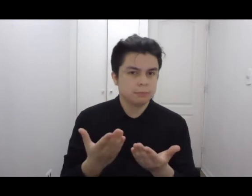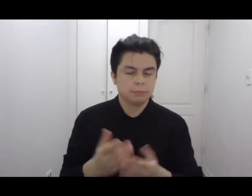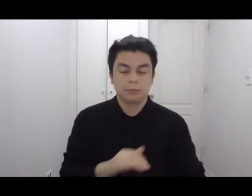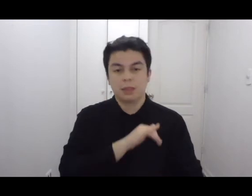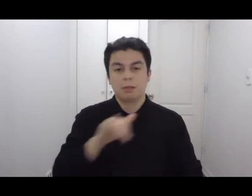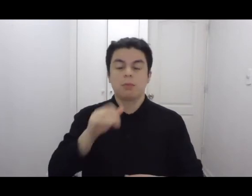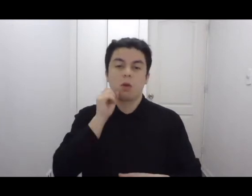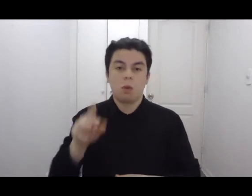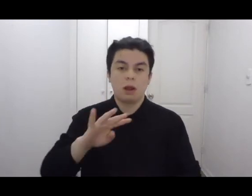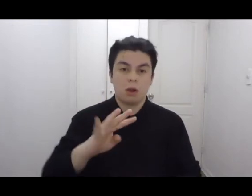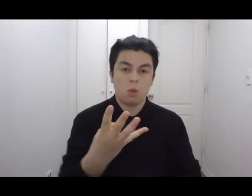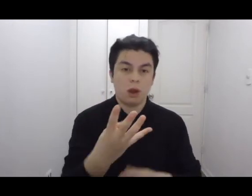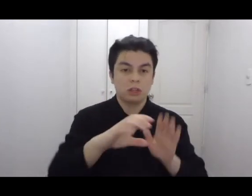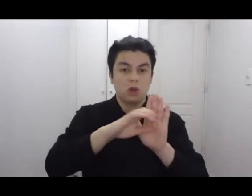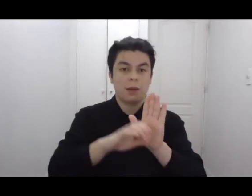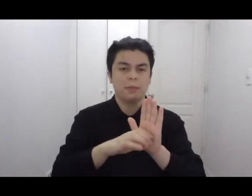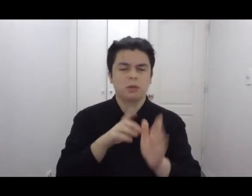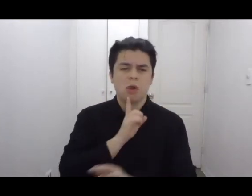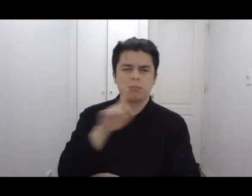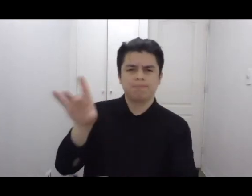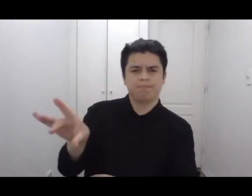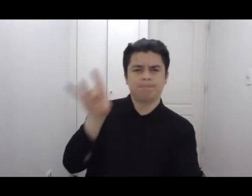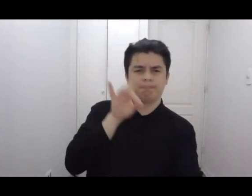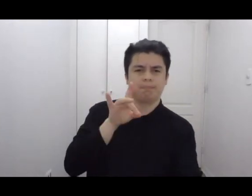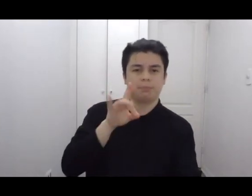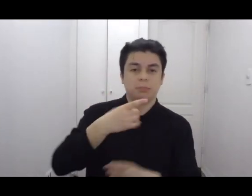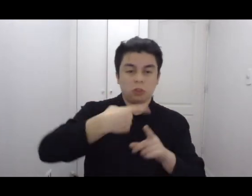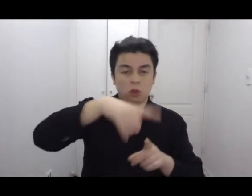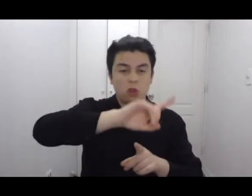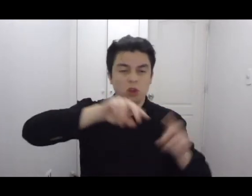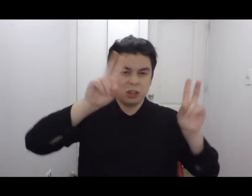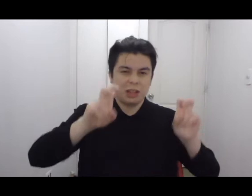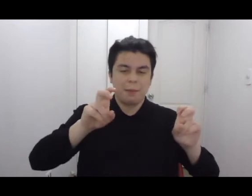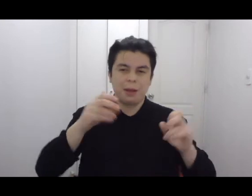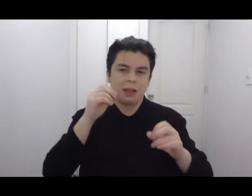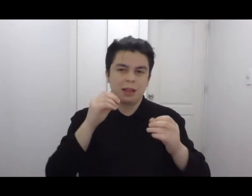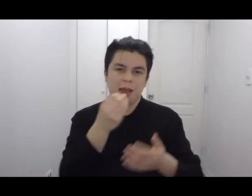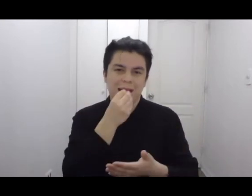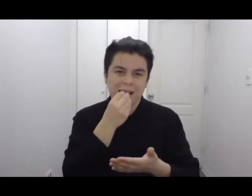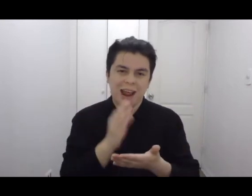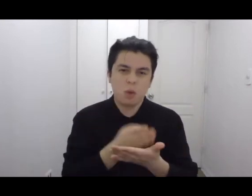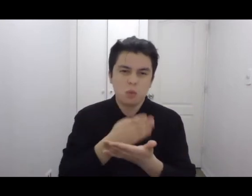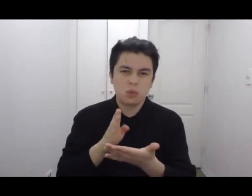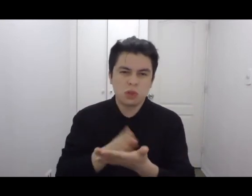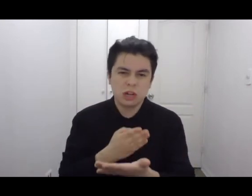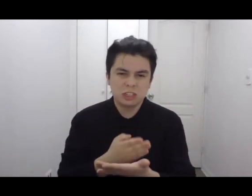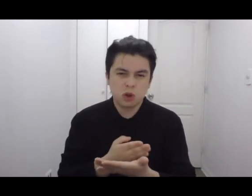y en el cuarto capítulo estuvimos conversando otra área de la nutrición